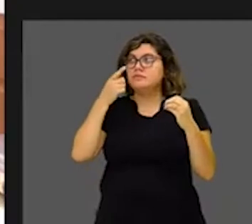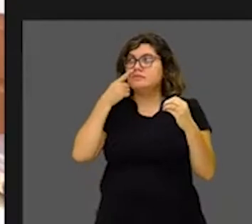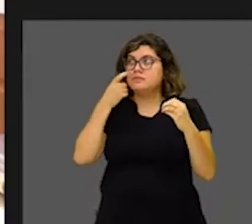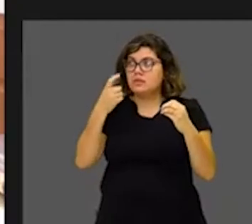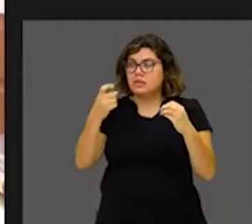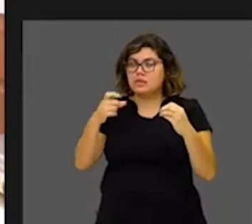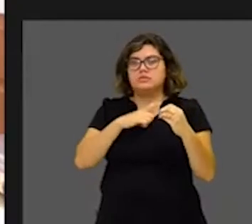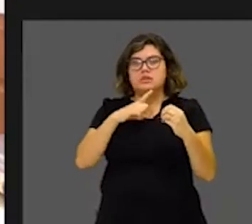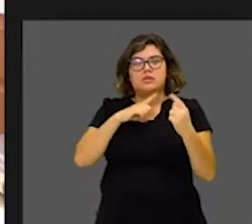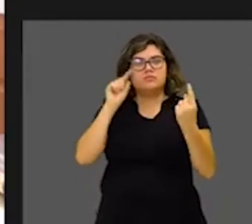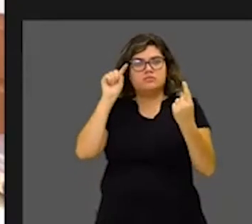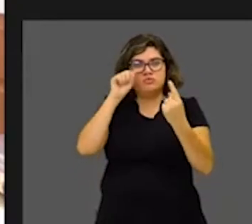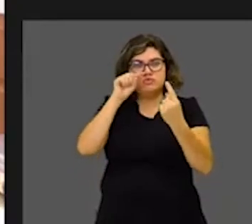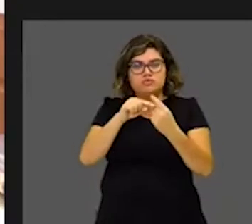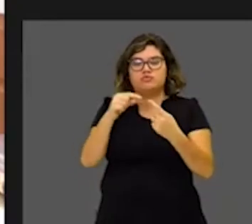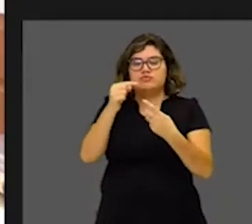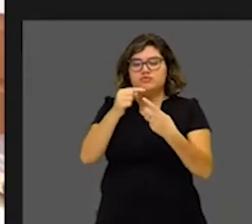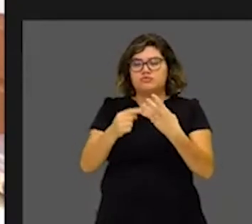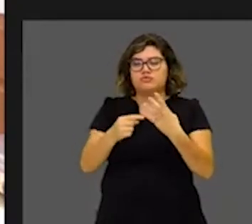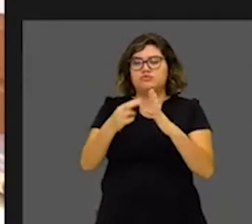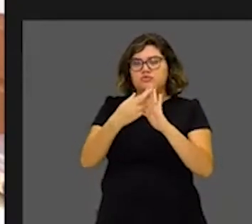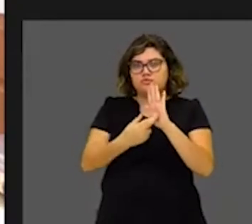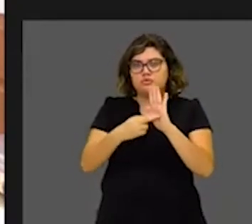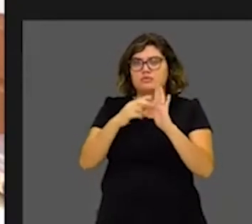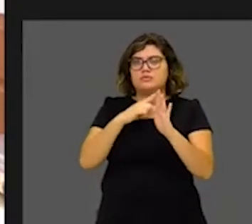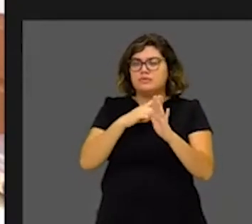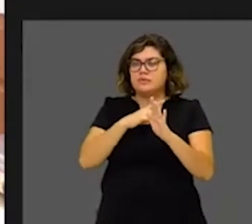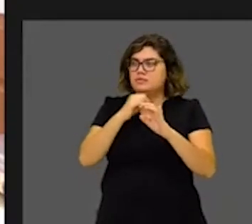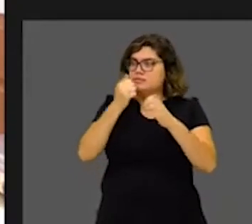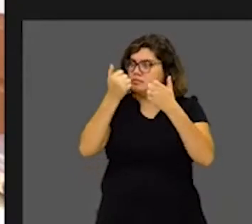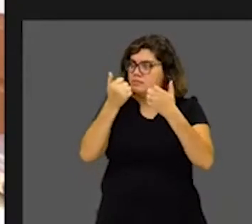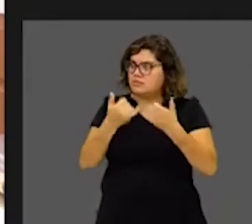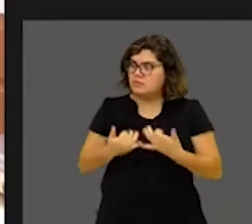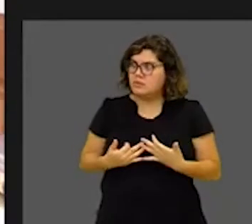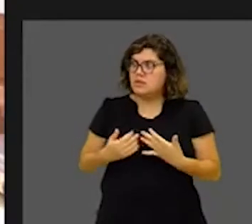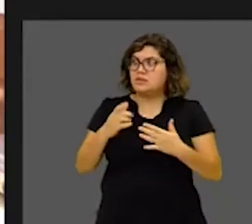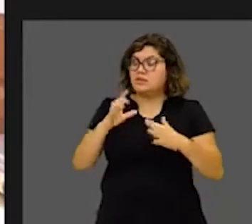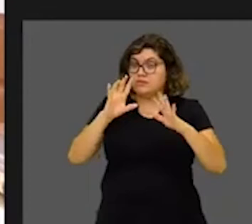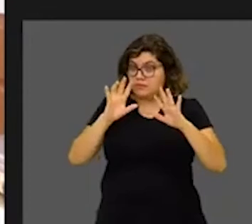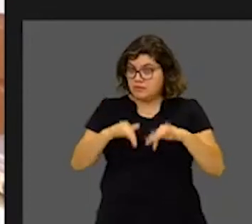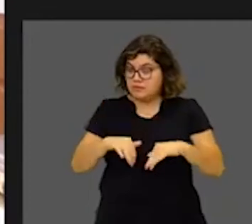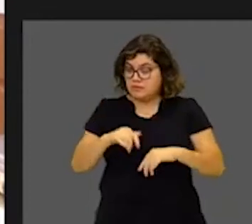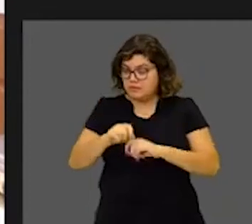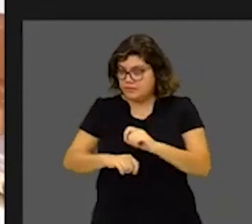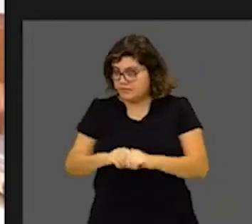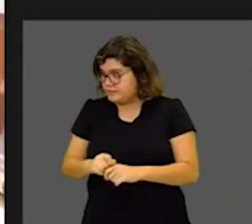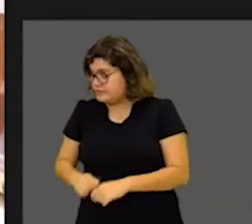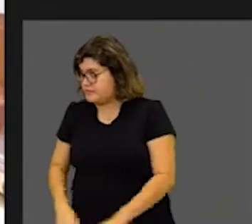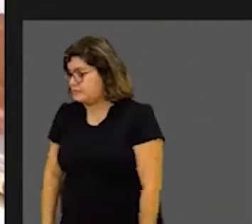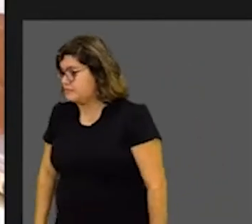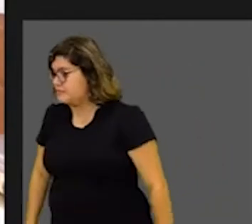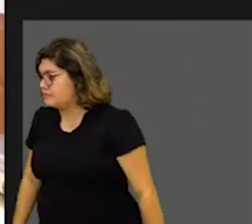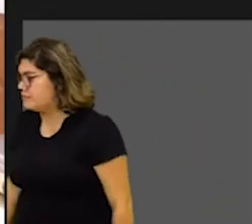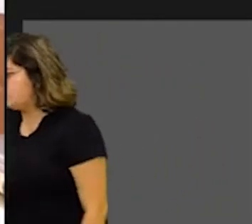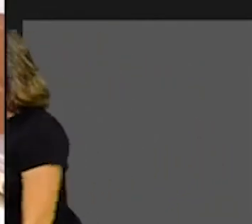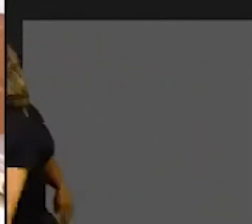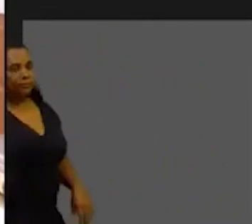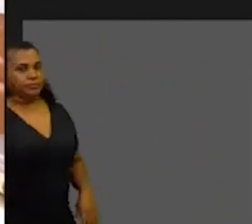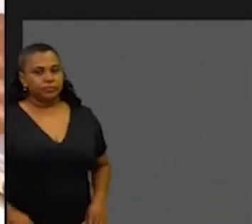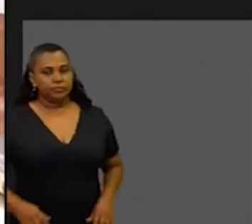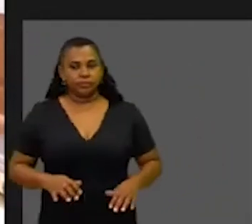pragmáticas e bem pontuados aqui né ao fim ao cabo é diferente mobiliza pessoas com a recursos para